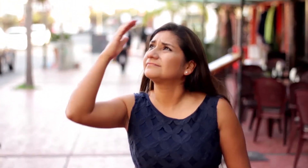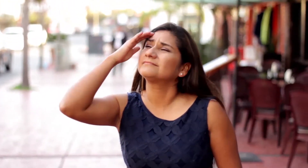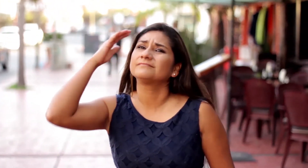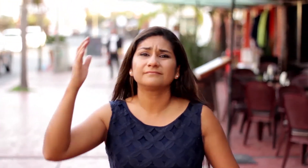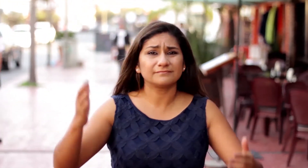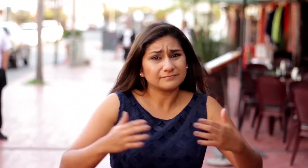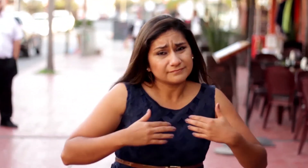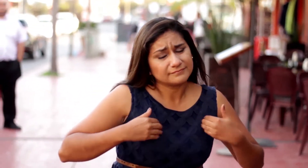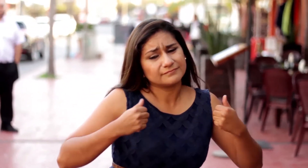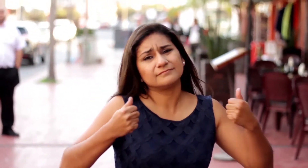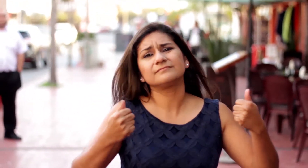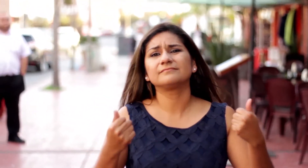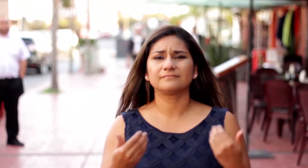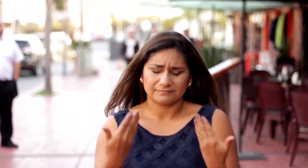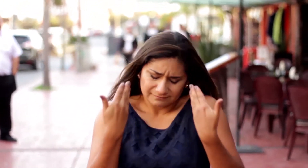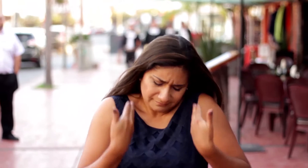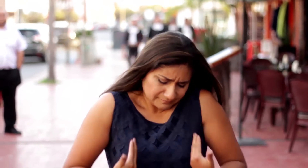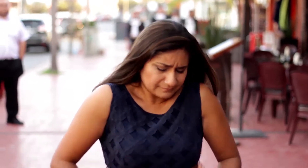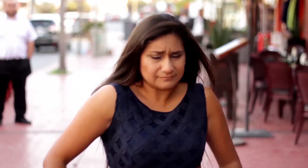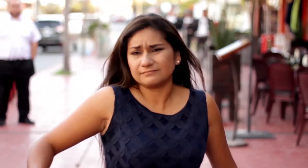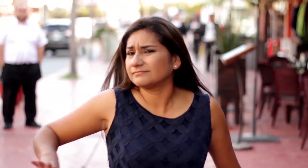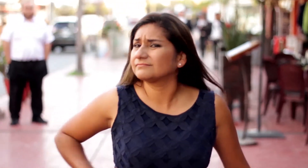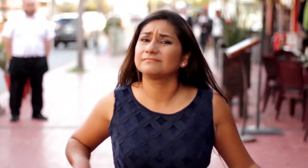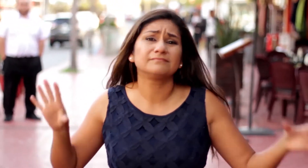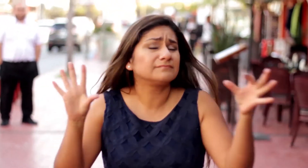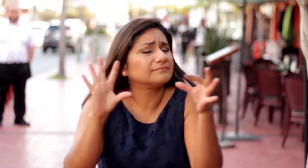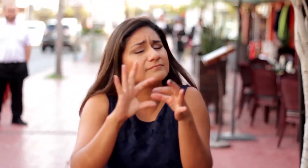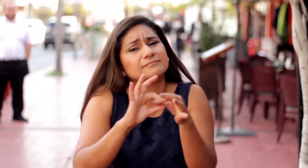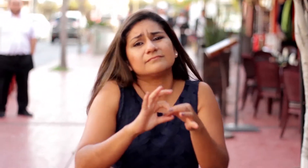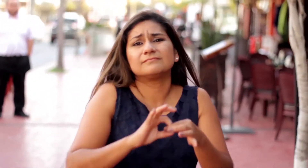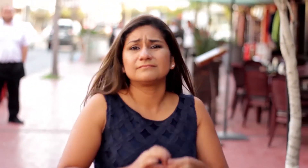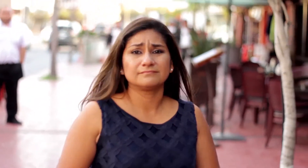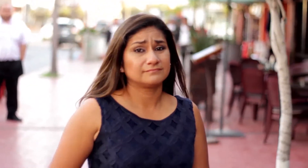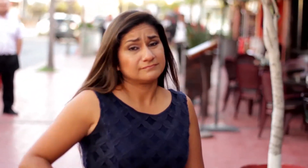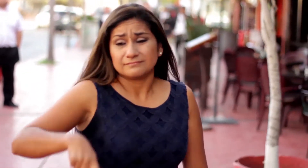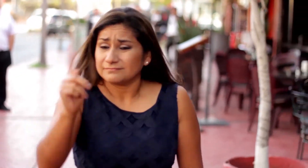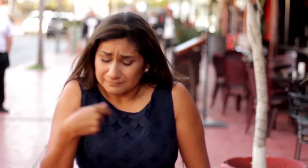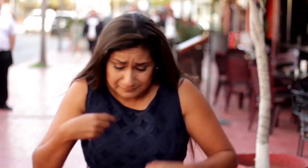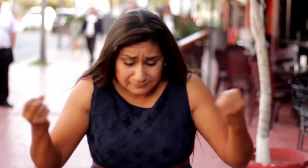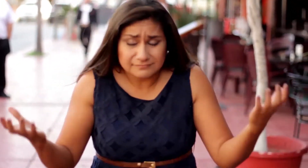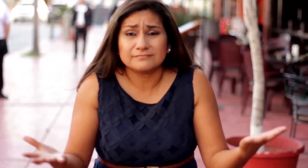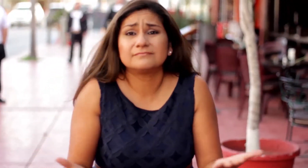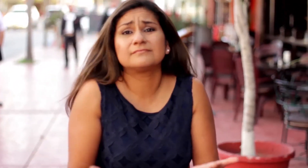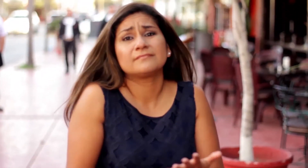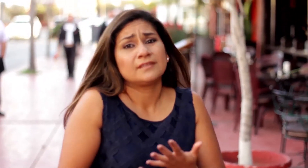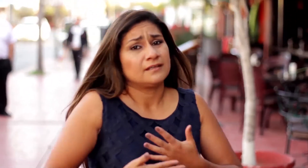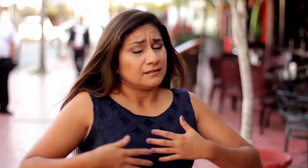perfectamente sé que no nací yo para ti ¿pero qué puedo hacer?